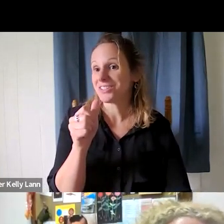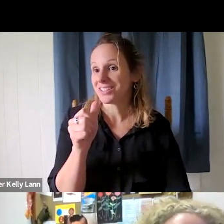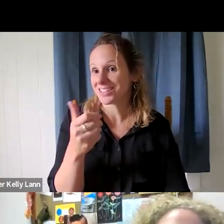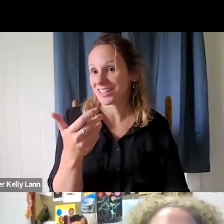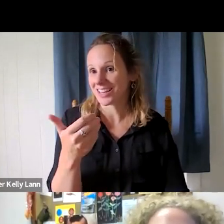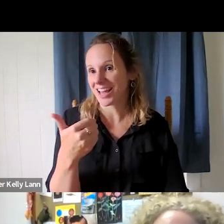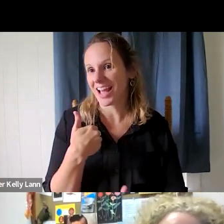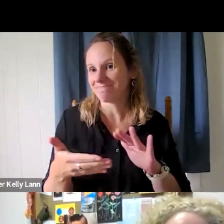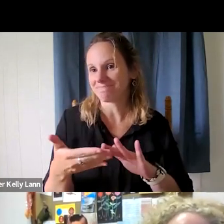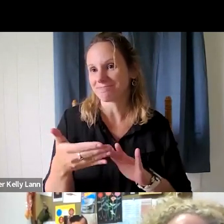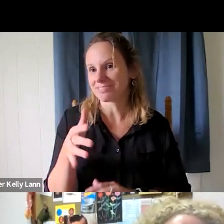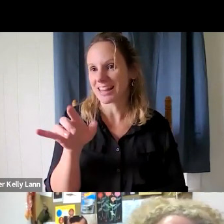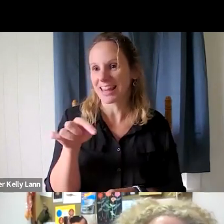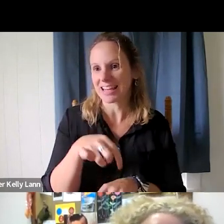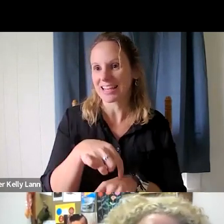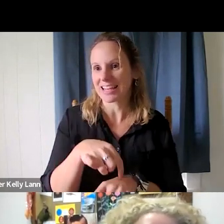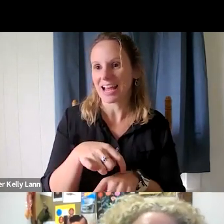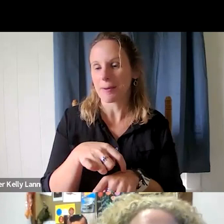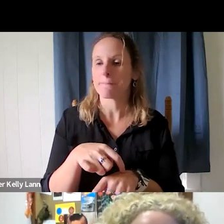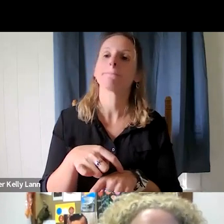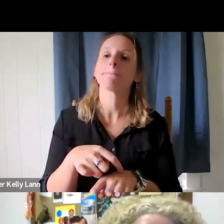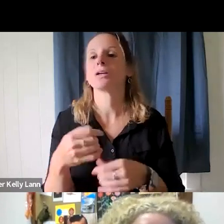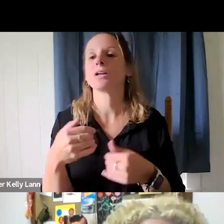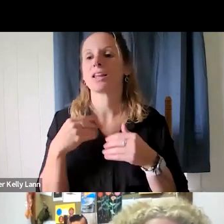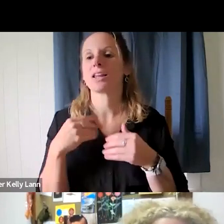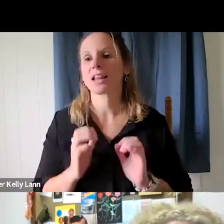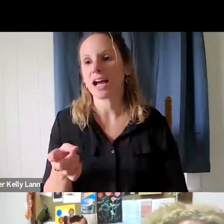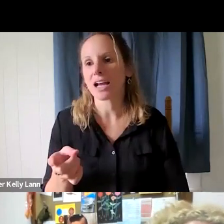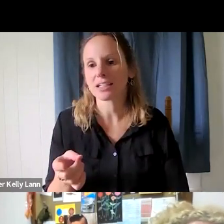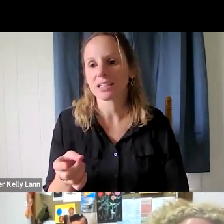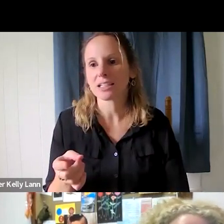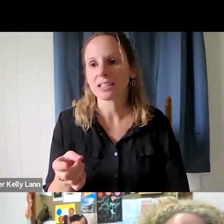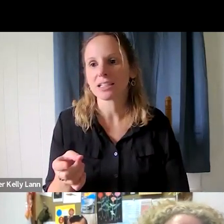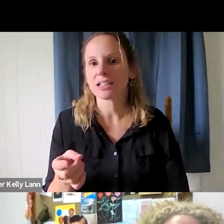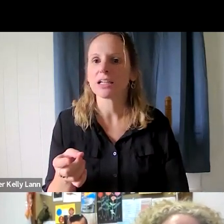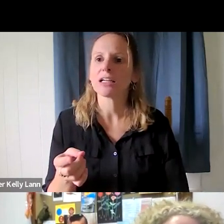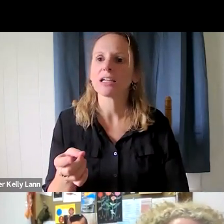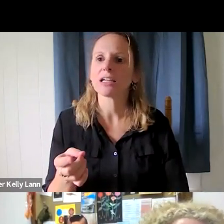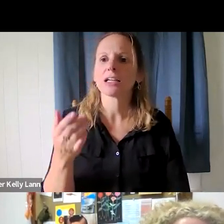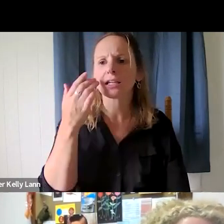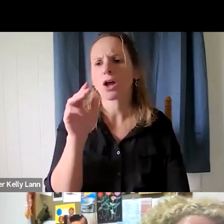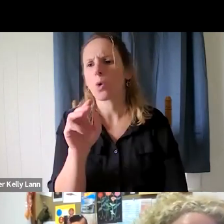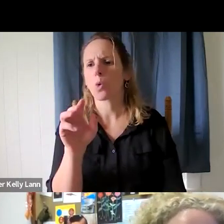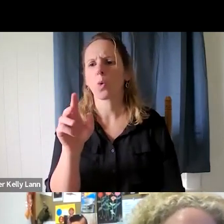el significado detrás del consumo. Podría haber dicho que Michael consumía desde esta edad